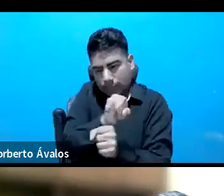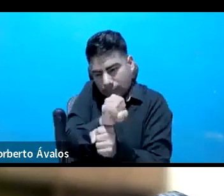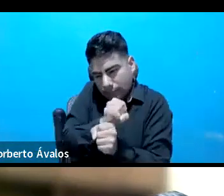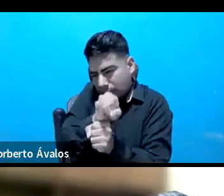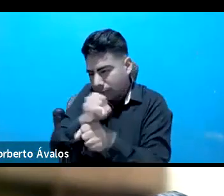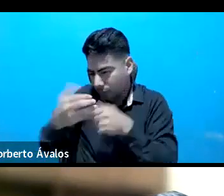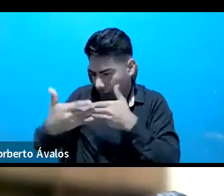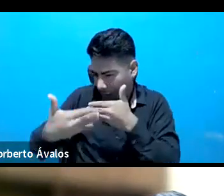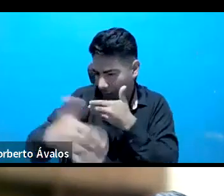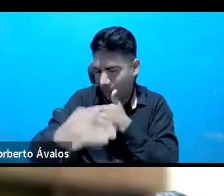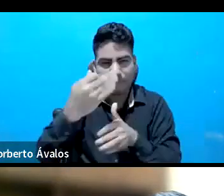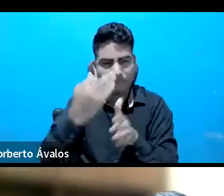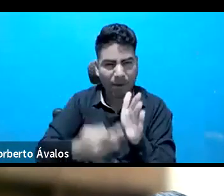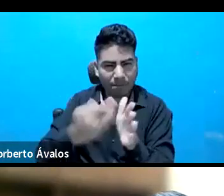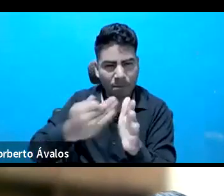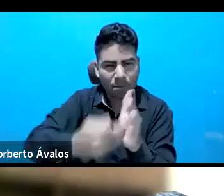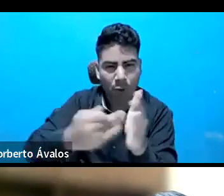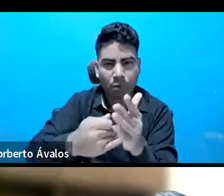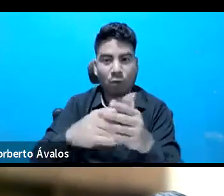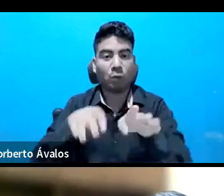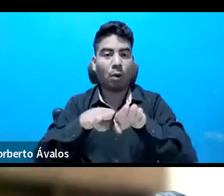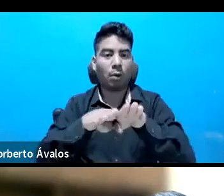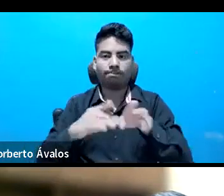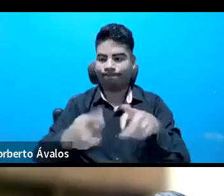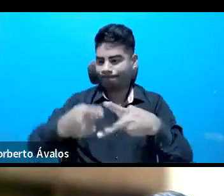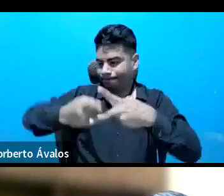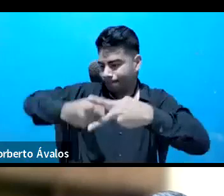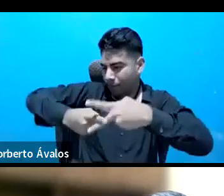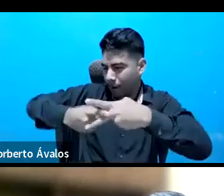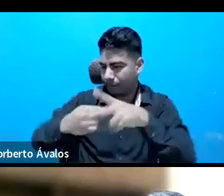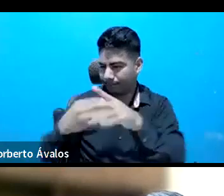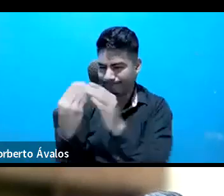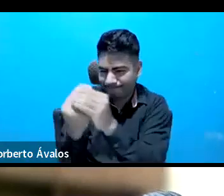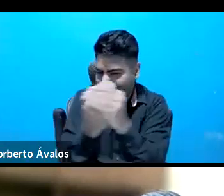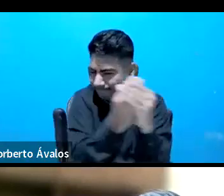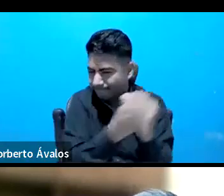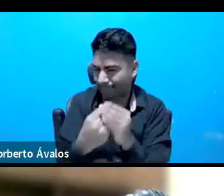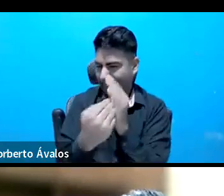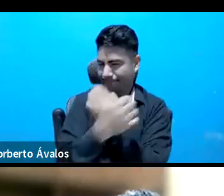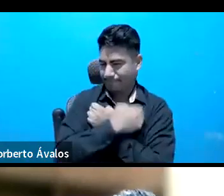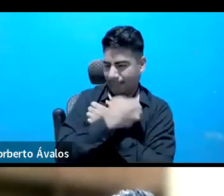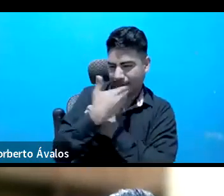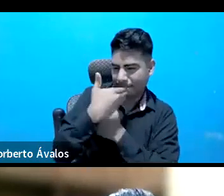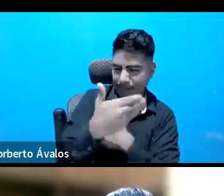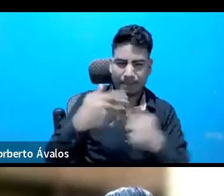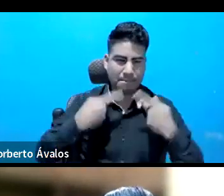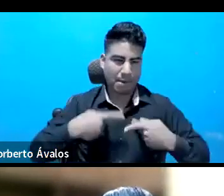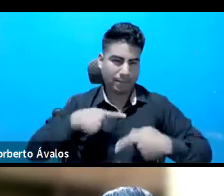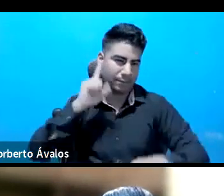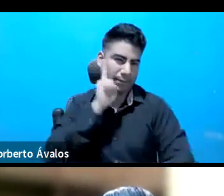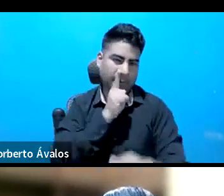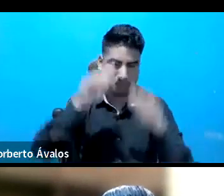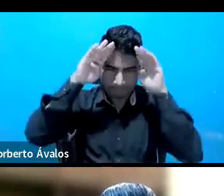partimos y en donde estamos y dónde estamos. En cuanto a la investigación en matemática, educativa. cativa, para personas sordas en para personas sordas, en